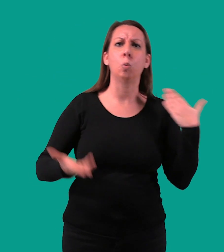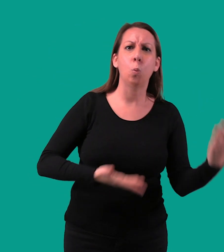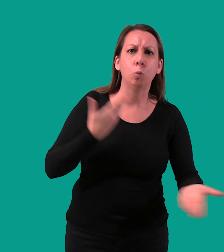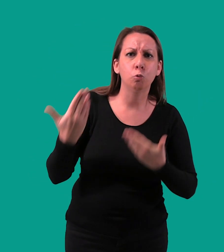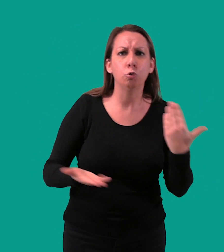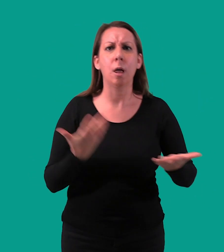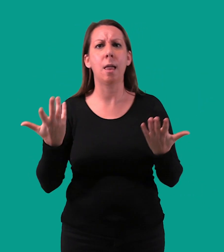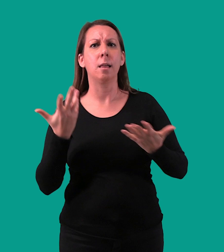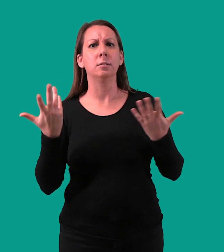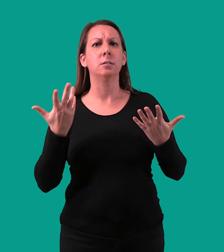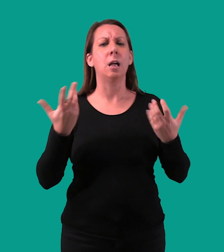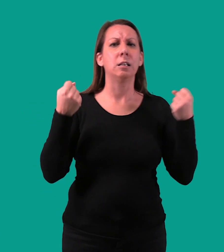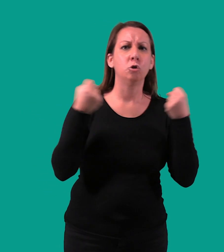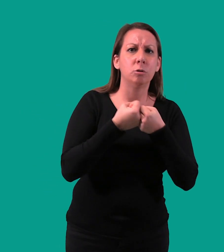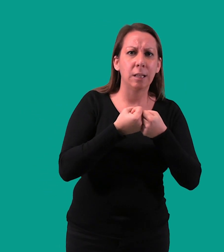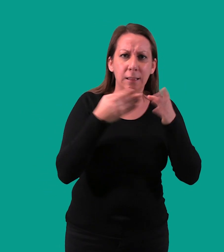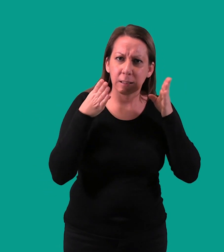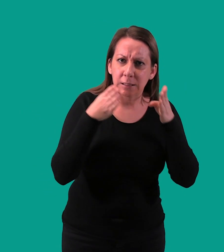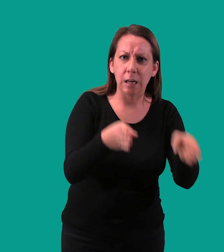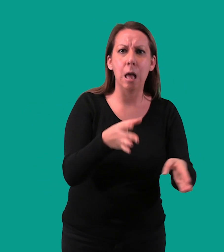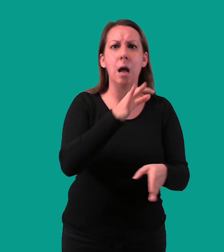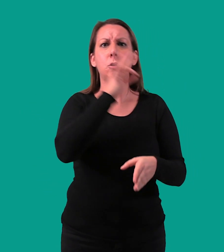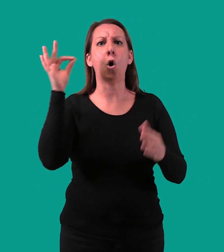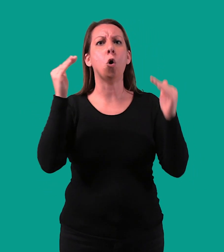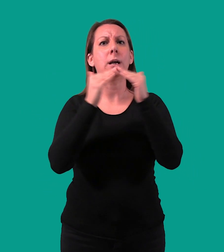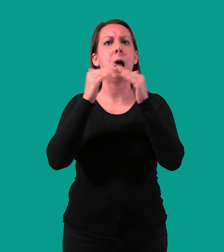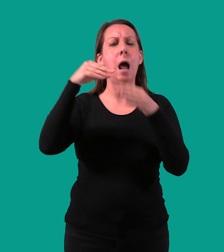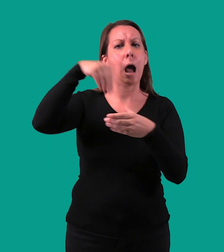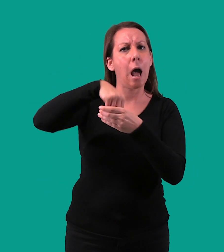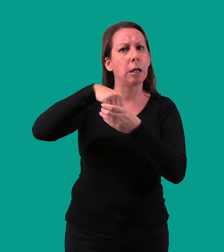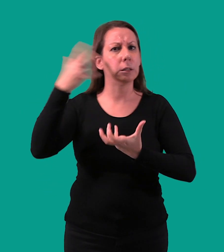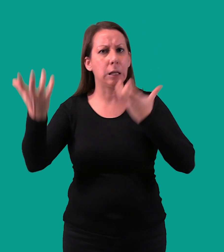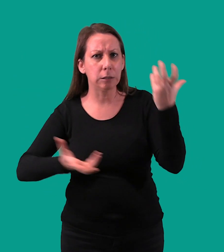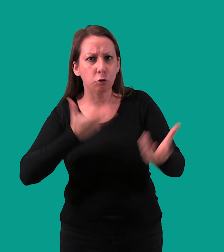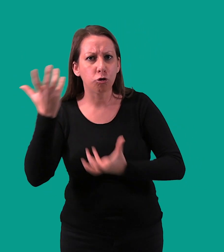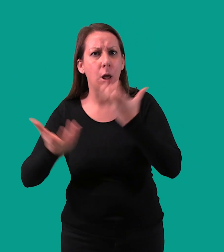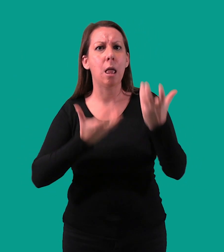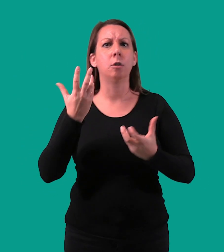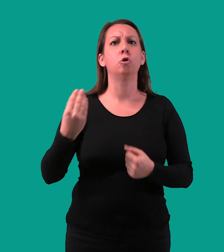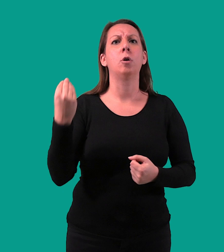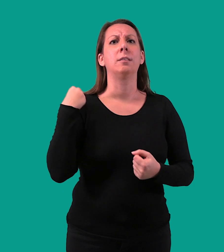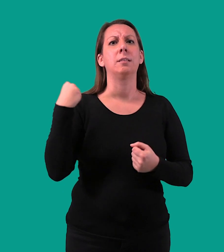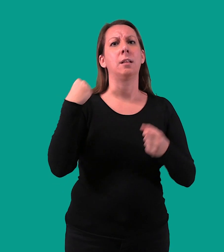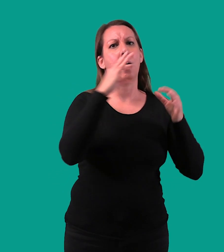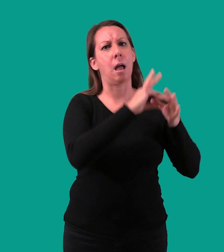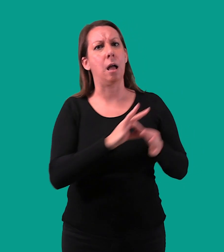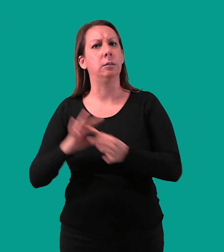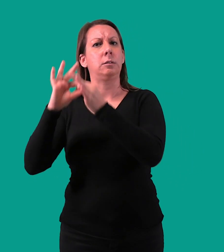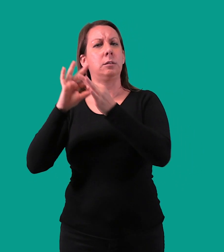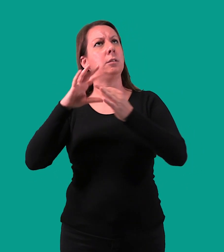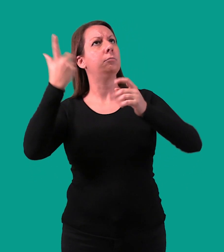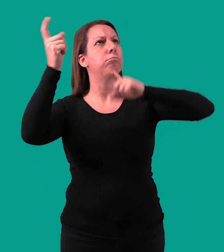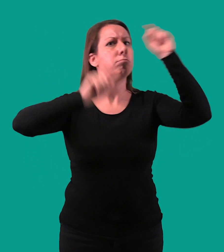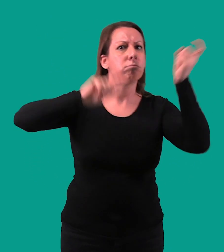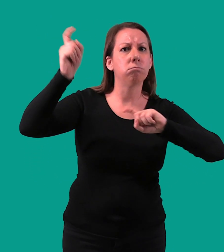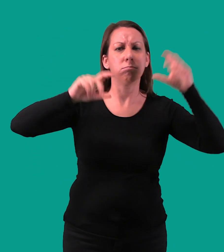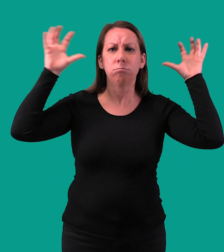Vengono in soccorso in caso di Un incidente stradale, un incendio in una casa,